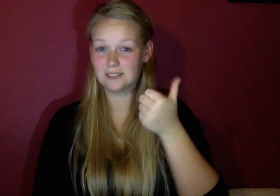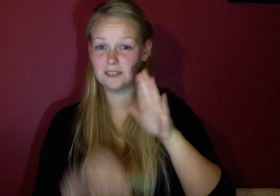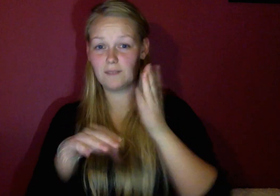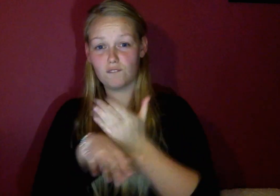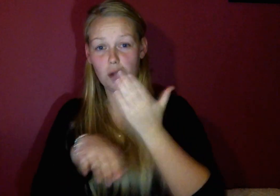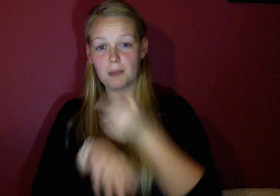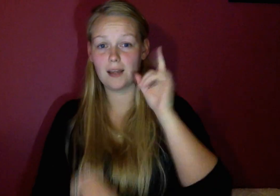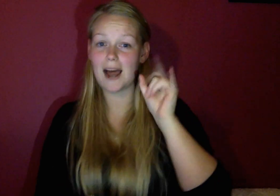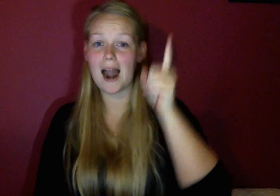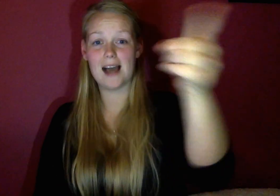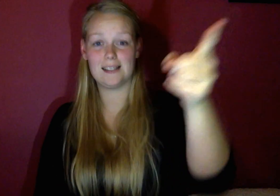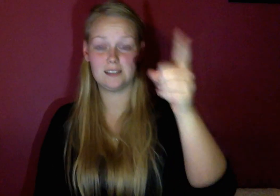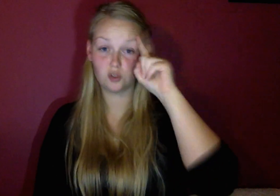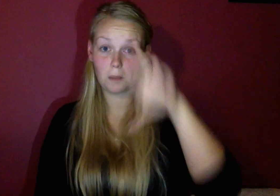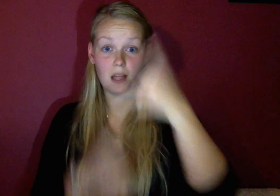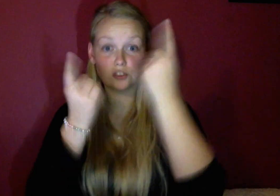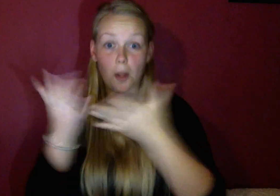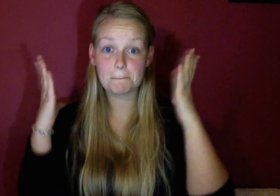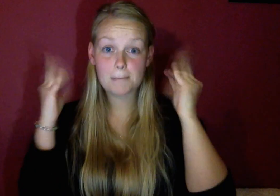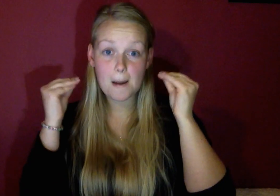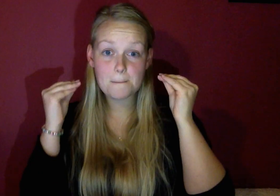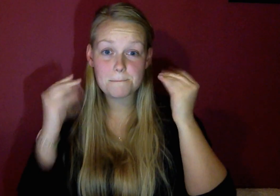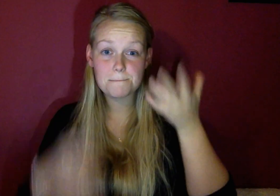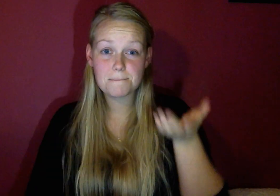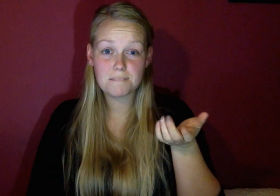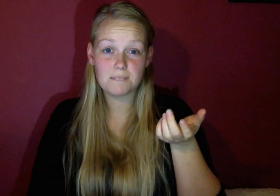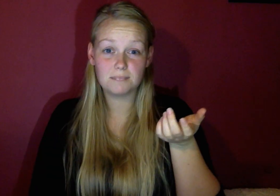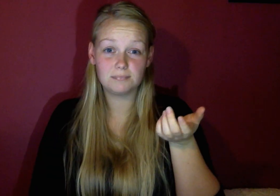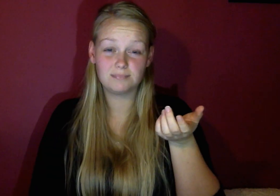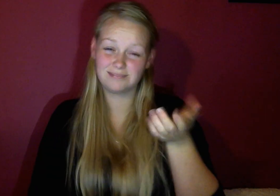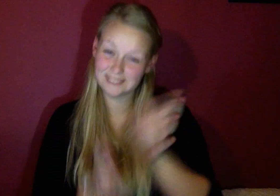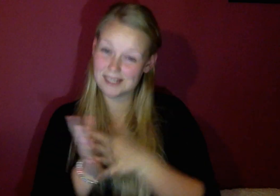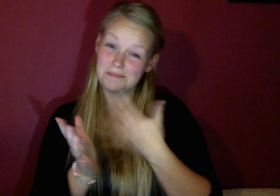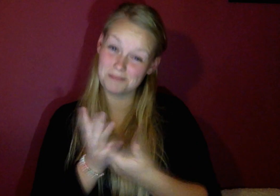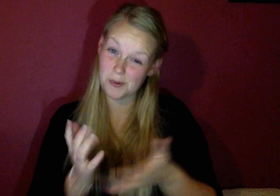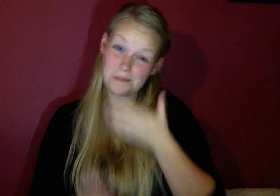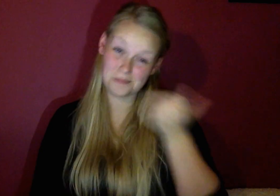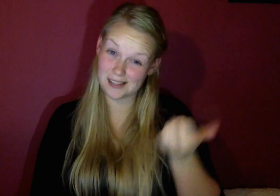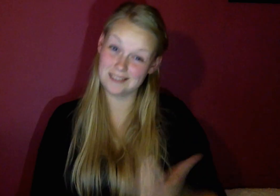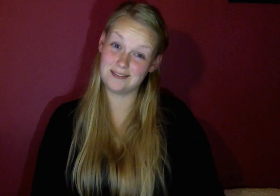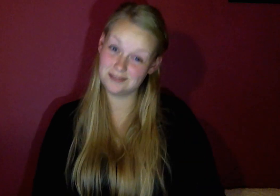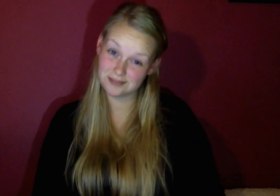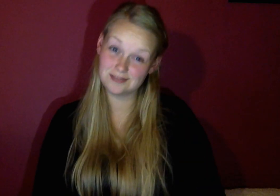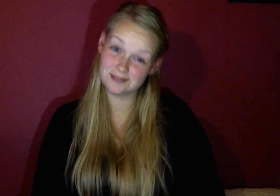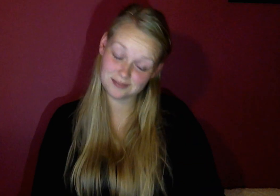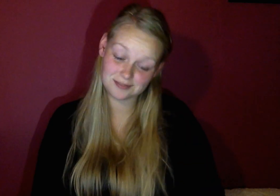Är det inte bättre att förbereda dem inför framtiden, för kanske en dag förlorar personen sin hörsel helt. Nä, teckenspråk är bättre.